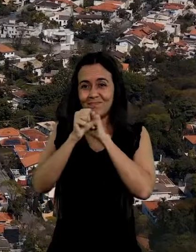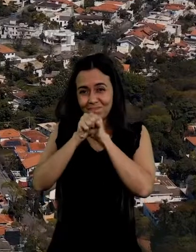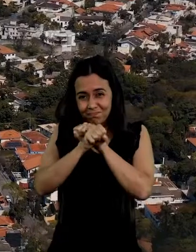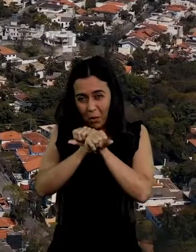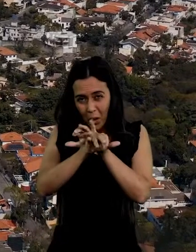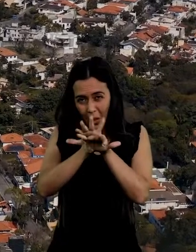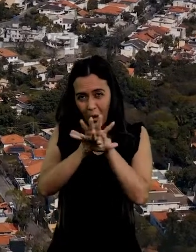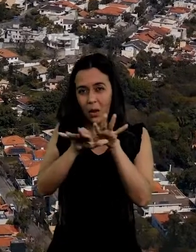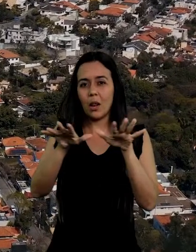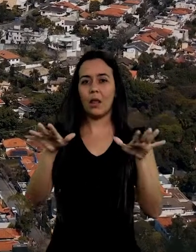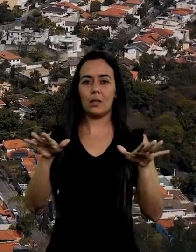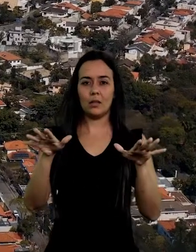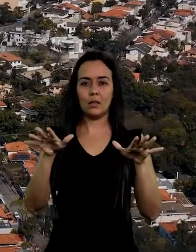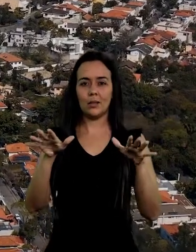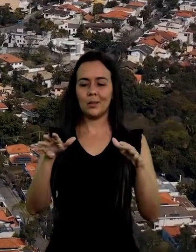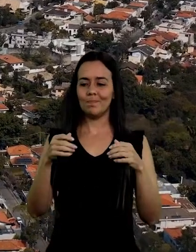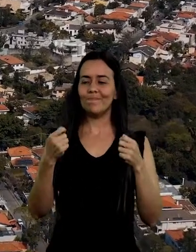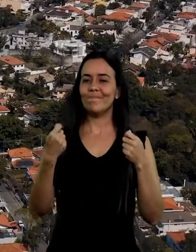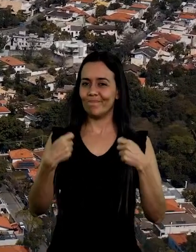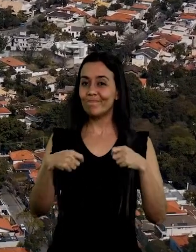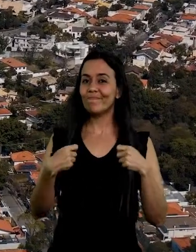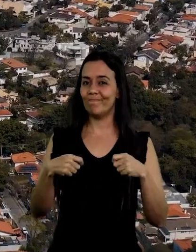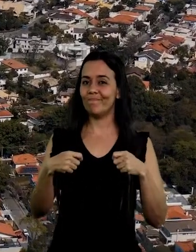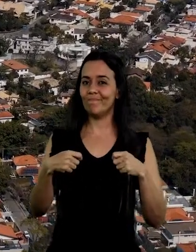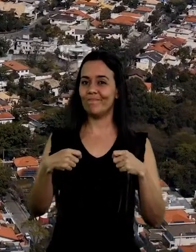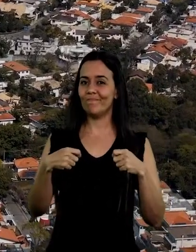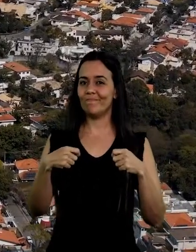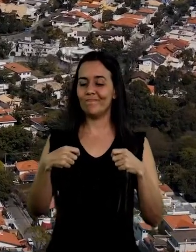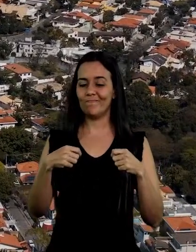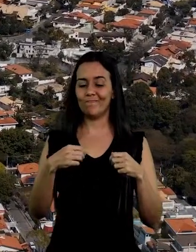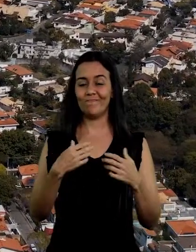estamos sendo obrigados a olhar diretamente pra uma delas, né?